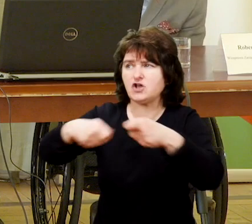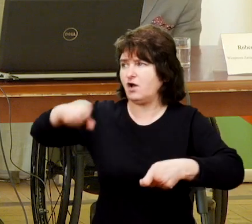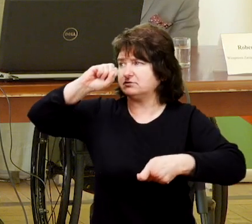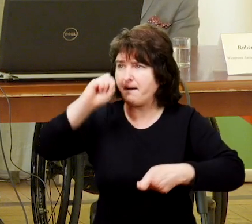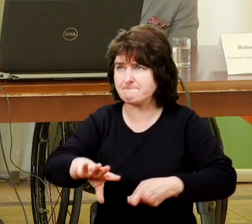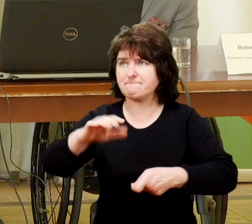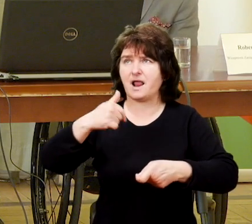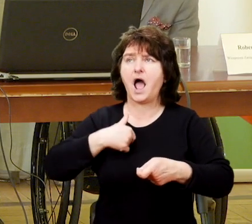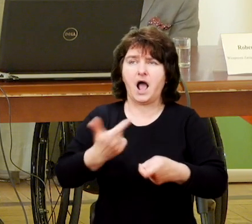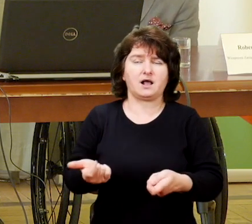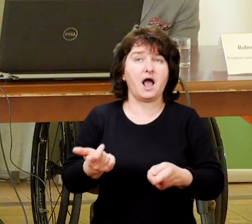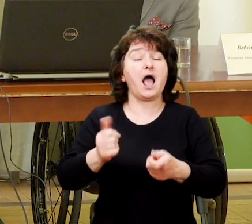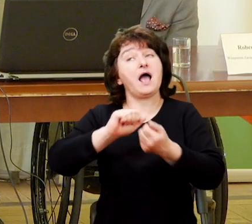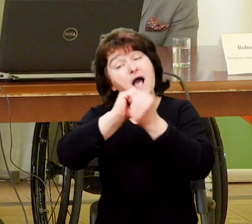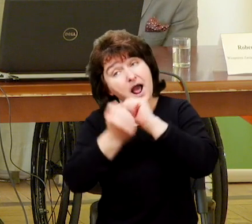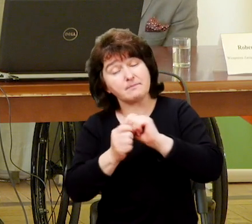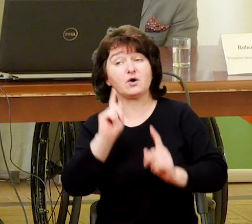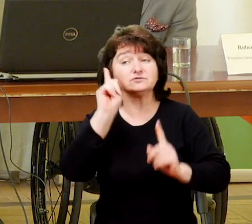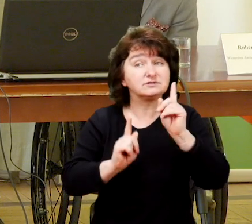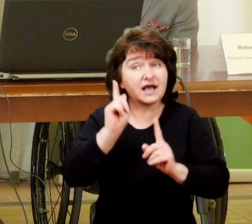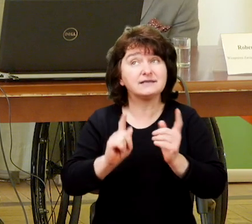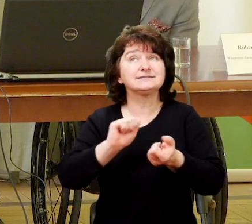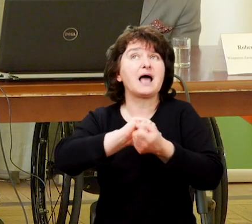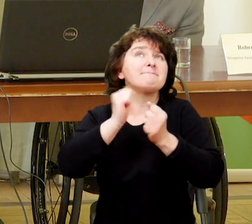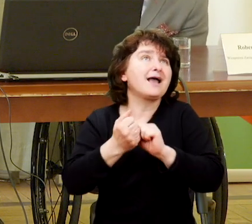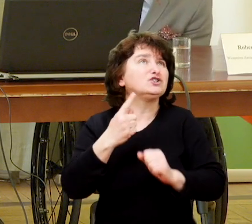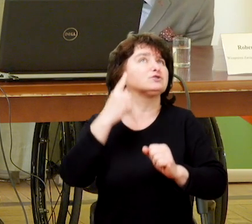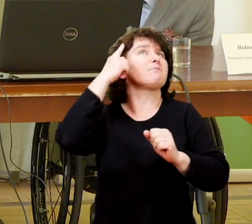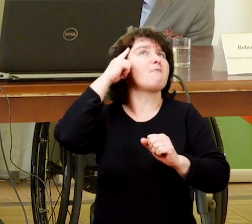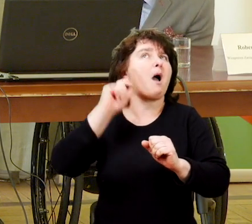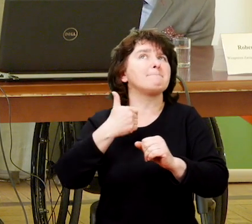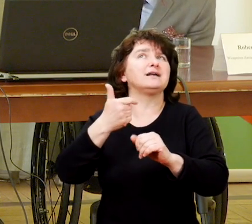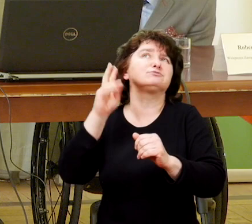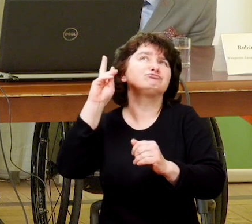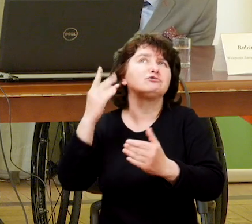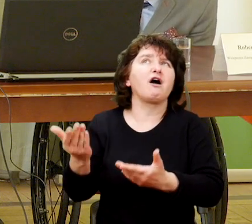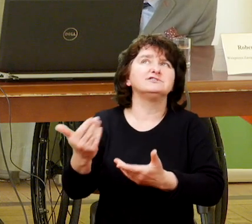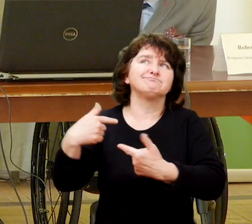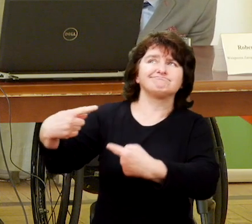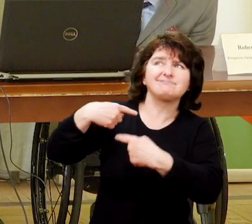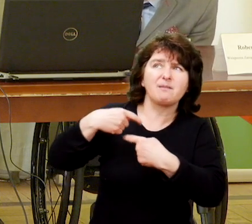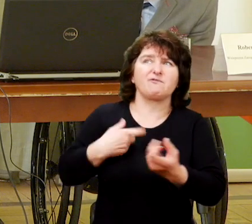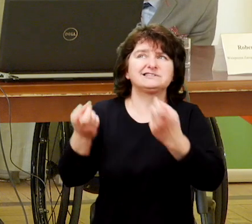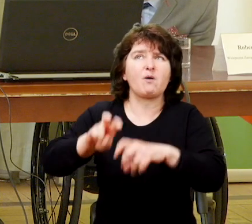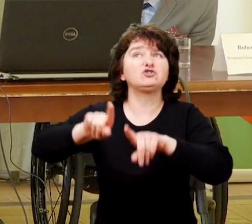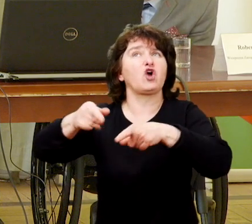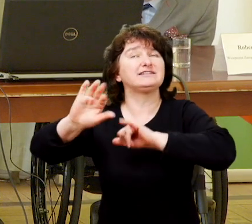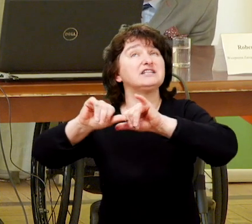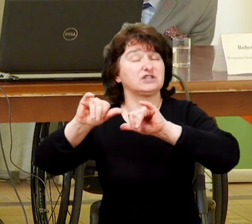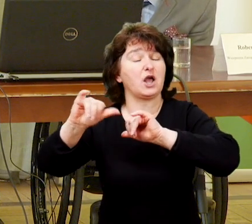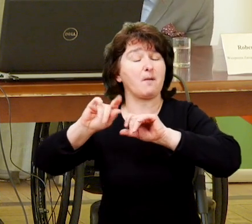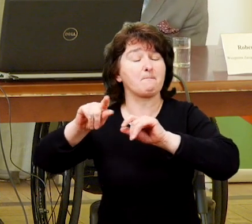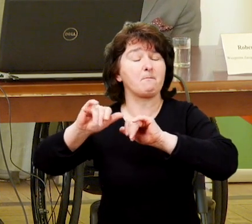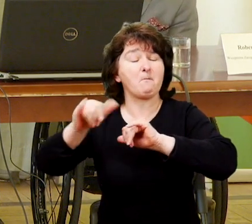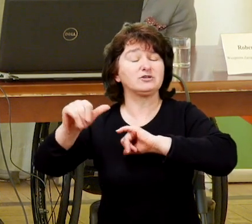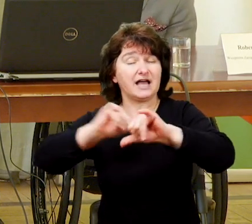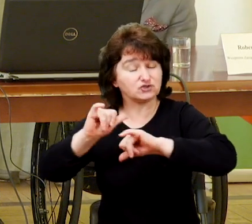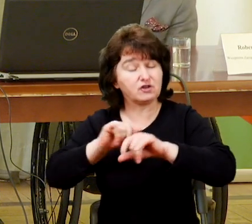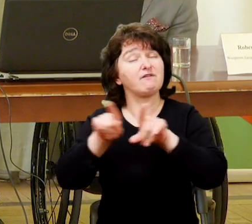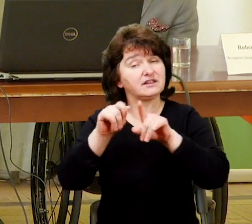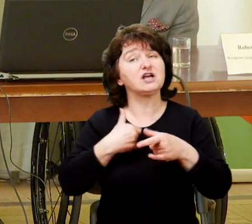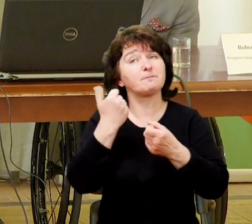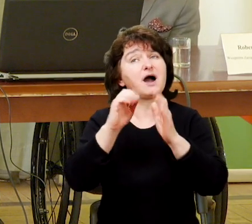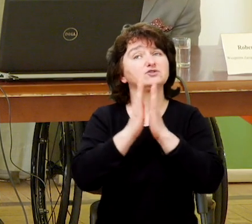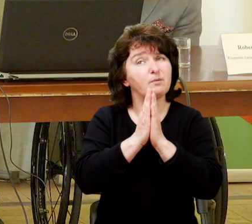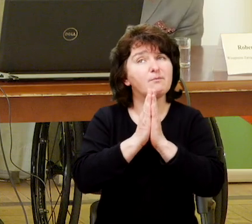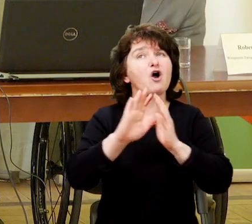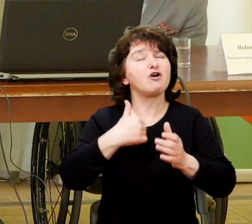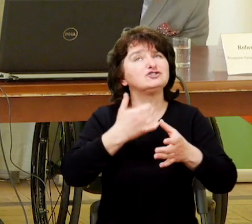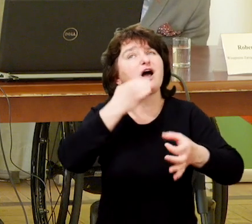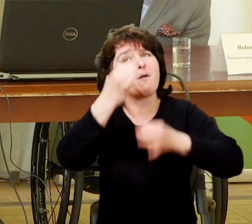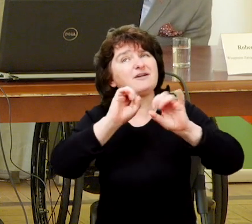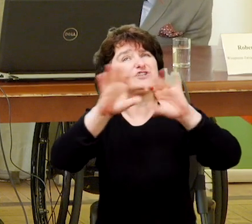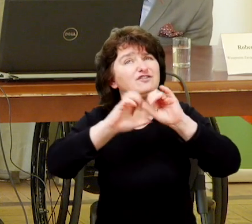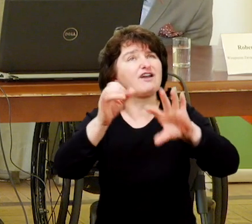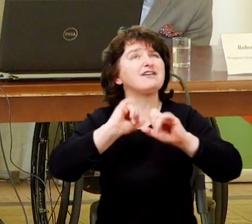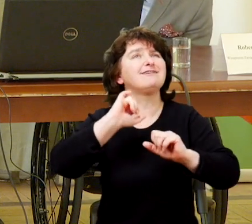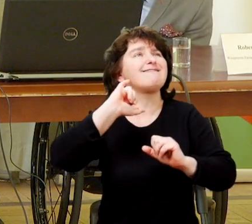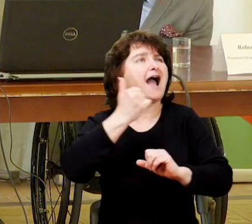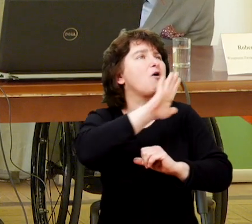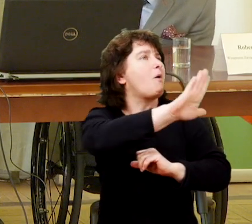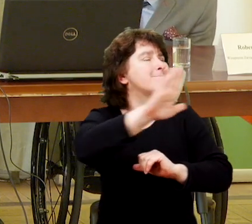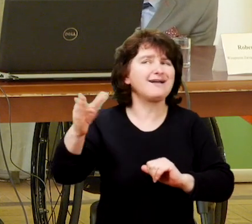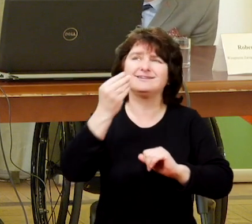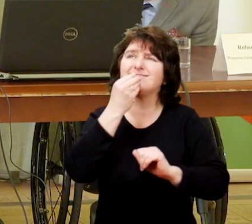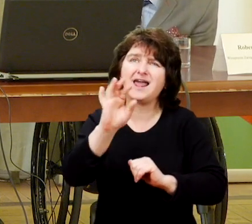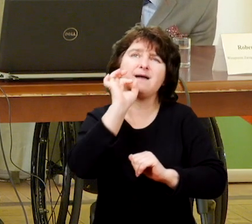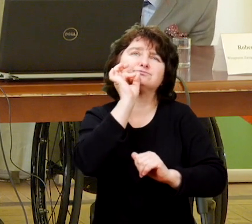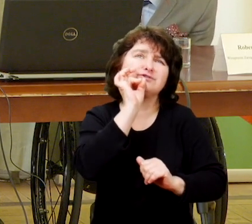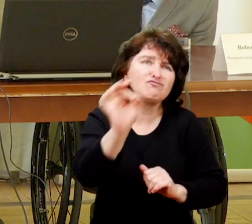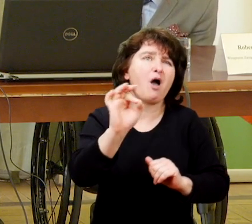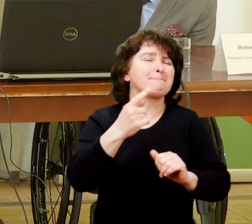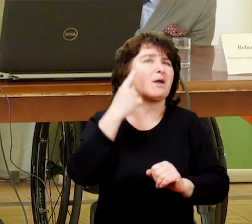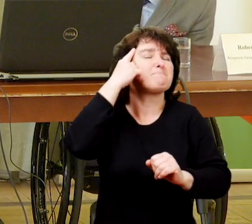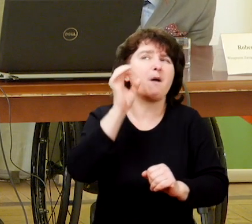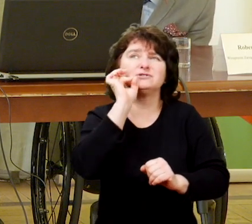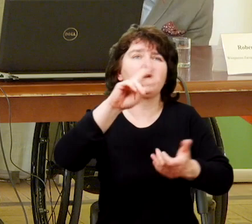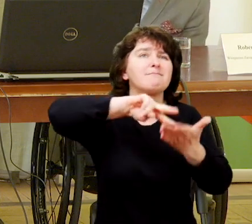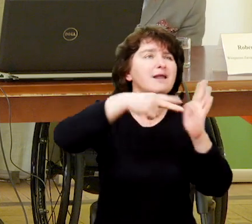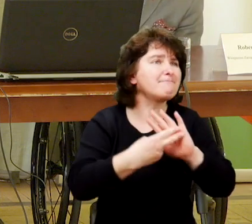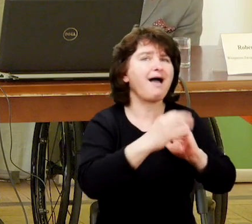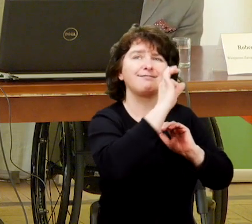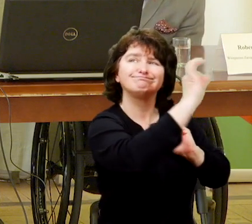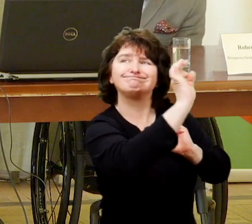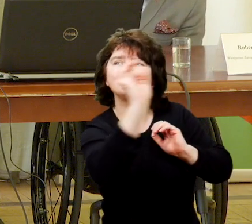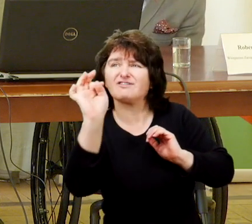a czasami jakaś inspiracja z zewnątrz. Żebyście państwo w swojej wypowiedzi to uwzględnili i też poproszę, abyście powiedzieli jaką macie najlepszą dobrą praktykę, motyw, pomysł na swoje działania,